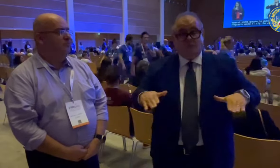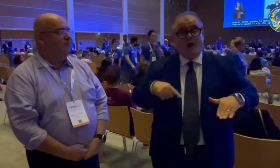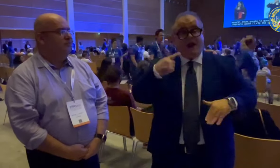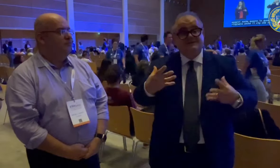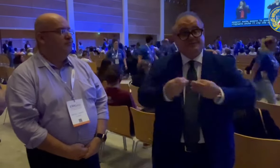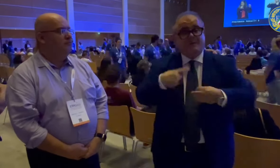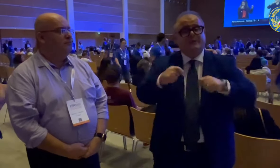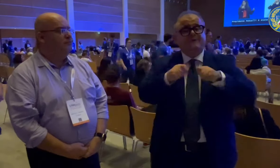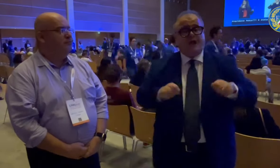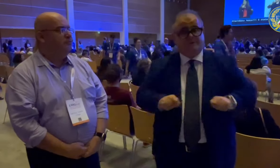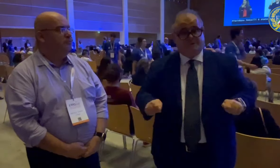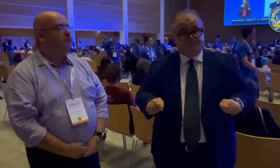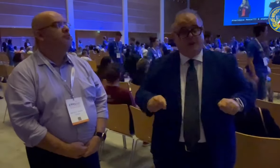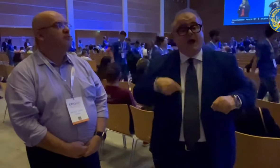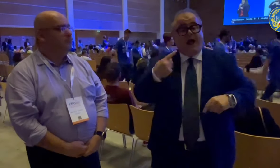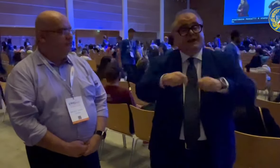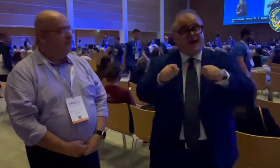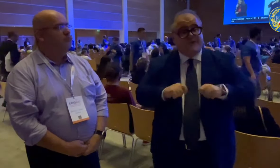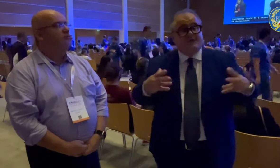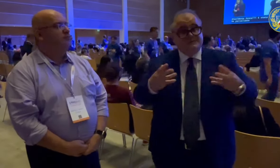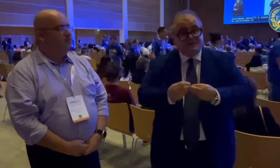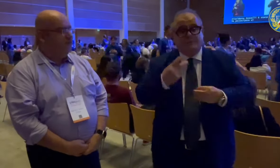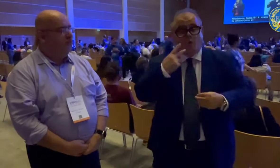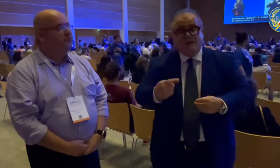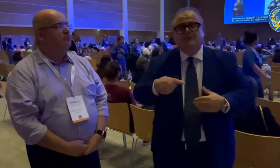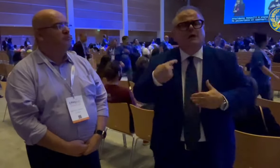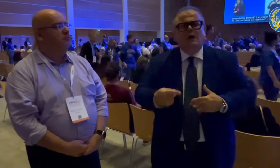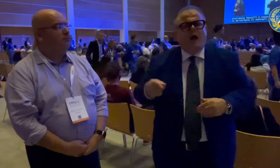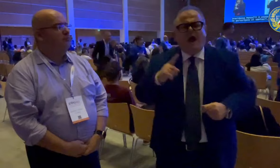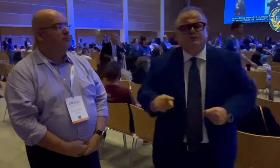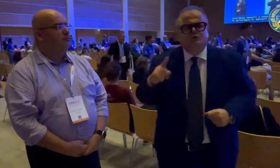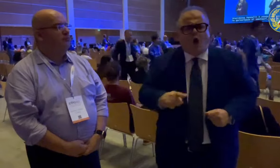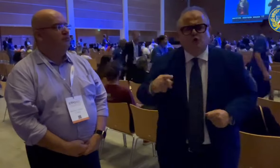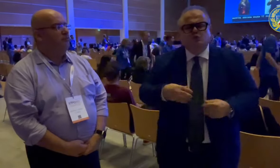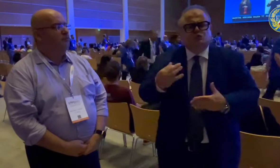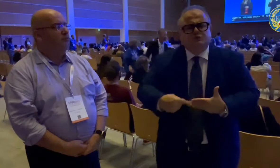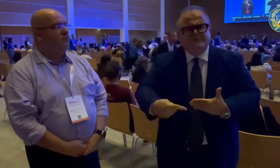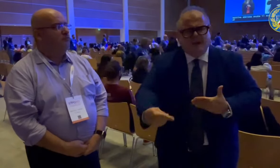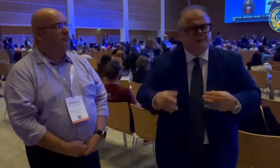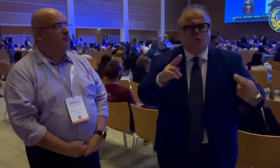Tali tematiche continueranno ad essere affrontate in occasione di Tavoli Tecnici alla presenza del Governo, della Ministero della Disabilità, dell’ENS e anche della FAND